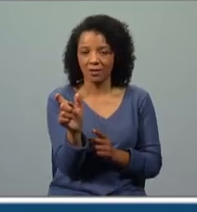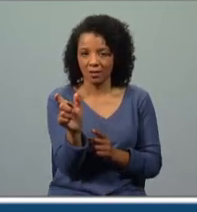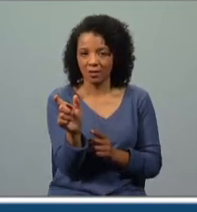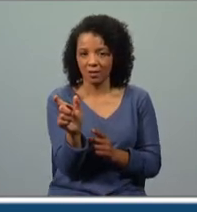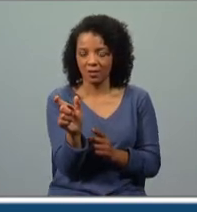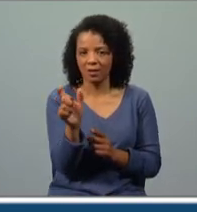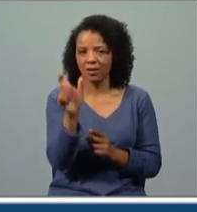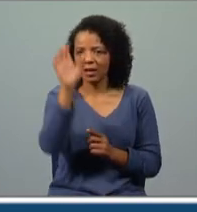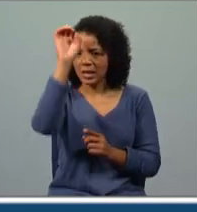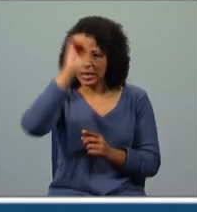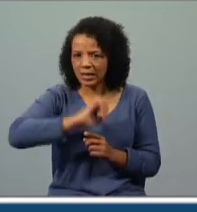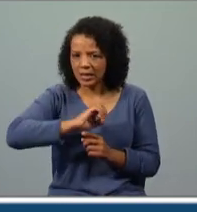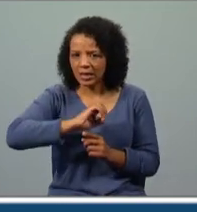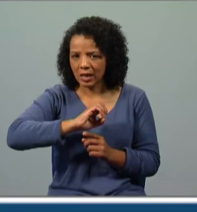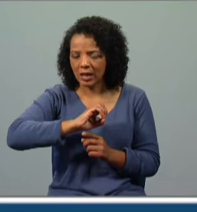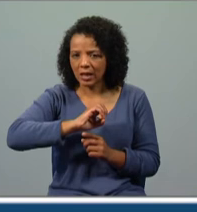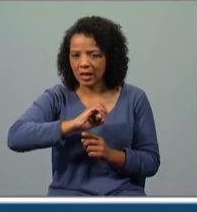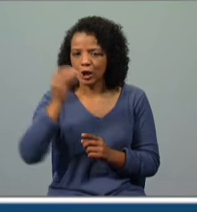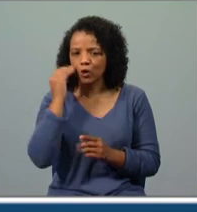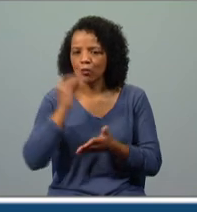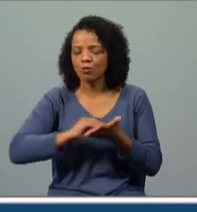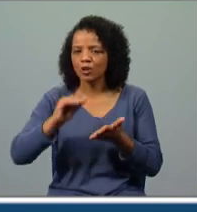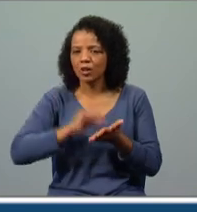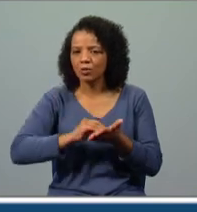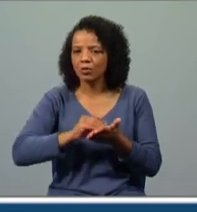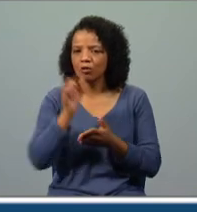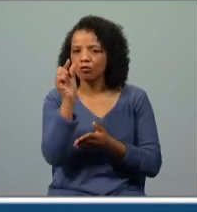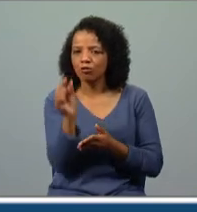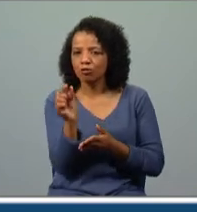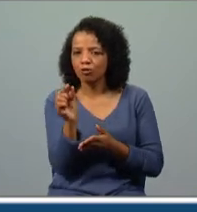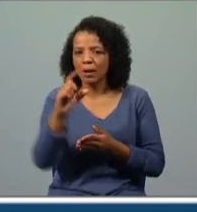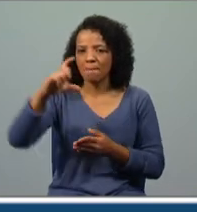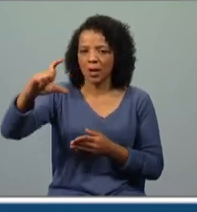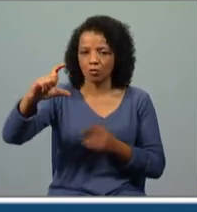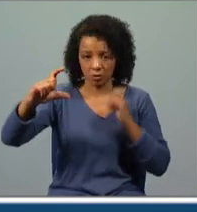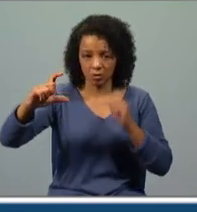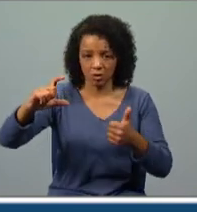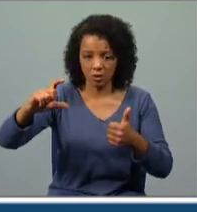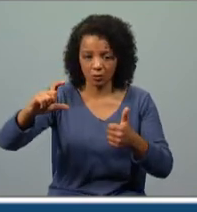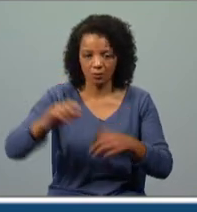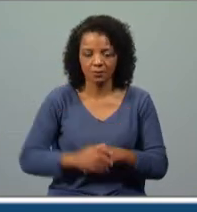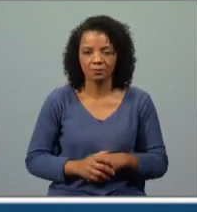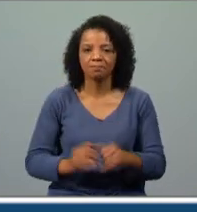pelo polifemo está escrito com letra maiúscula certo muito bem e aqui pelos by polyphemous 是手寫的大寫的權利很好，在這裡